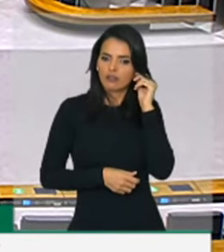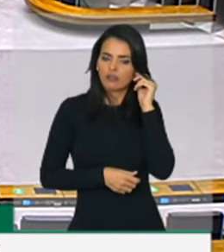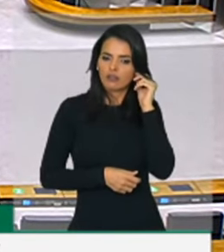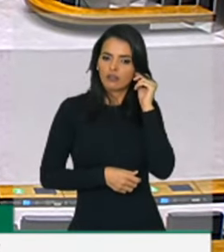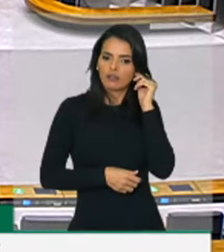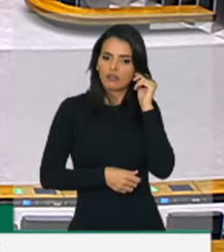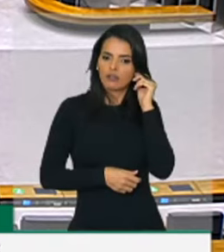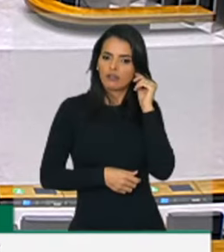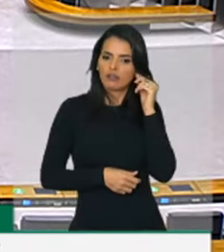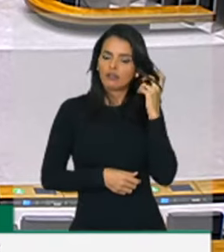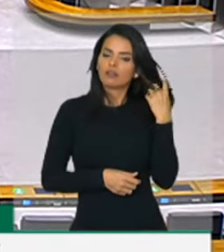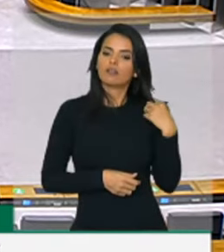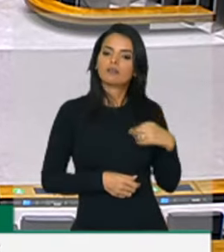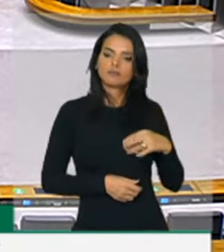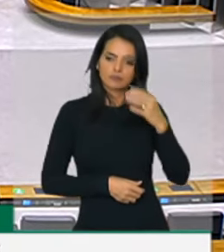PESSOAS AQUI AQUI. -- [PRESIDENTE]: